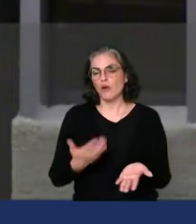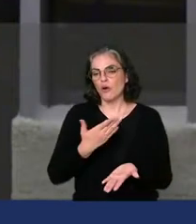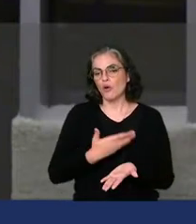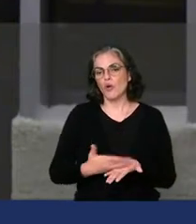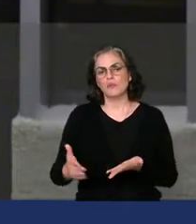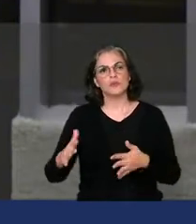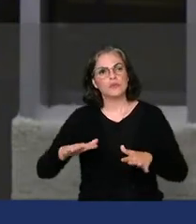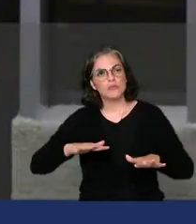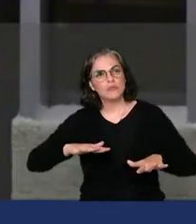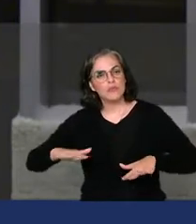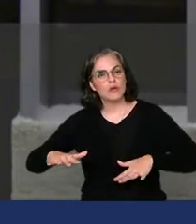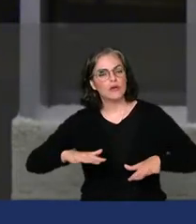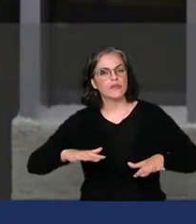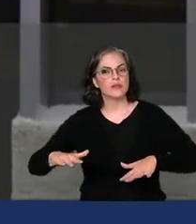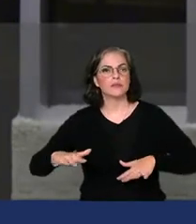INICIARAM O PROCESSO DE